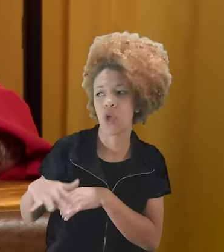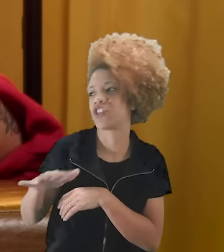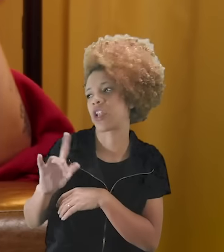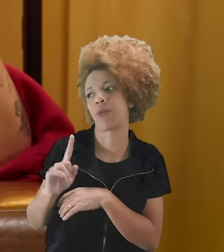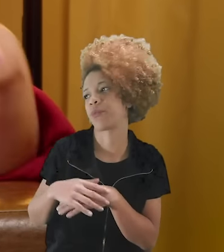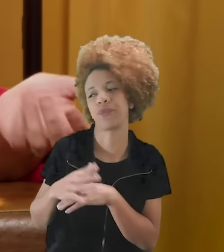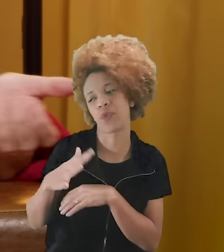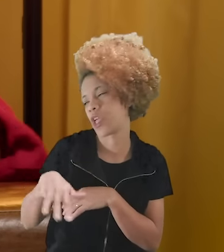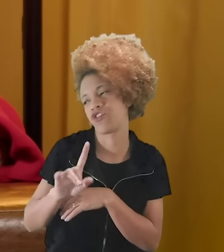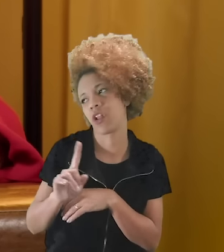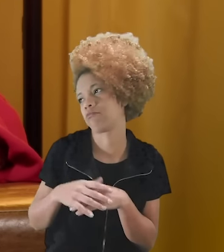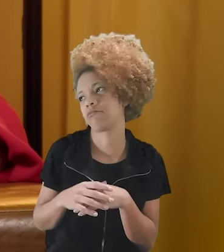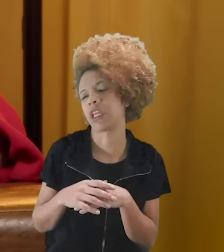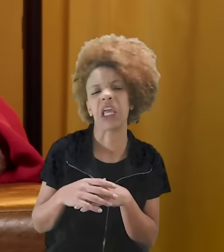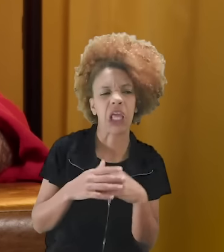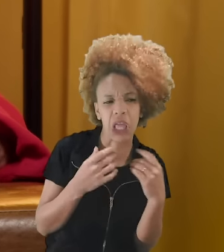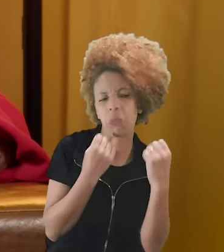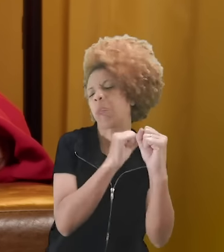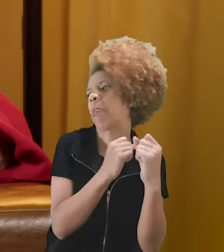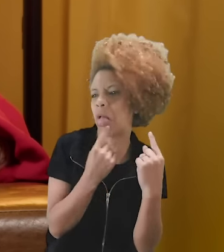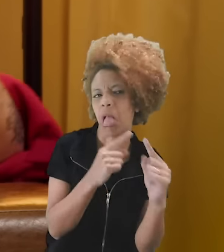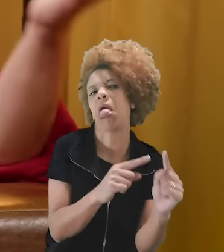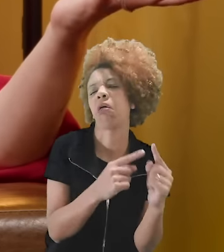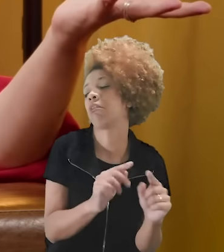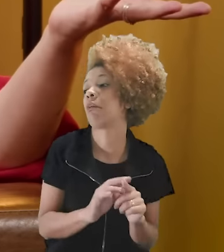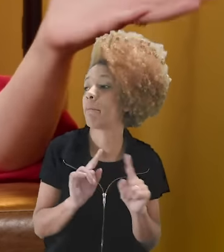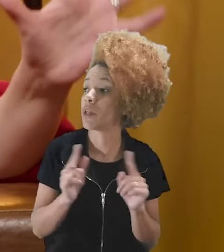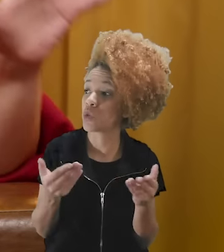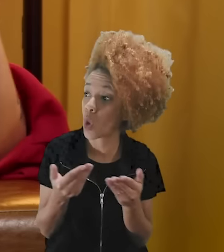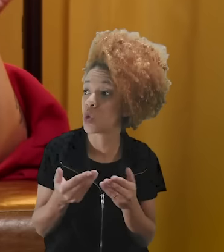essa galera que que que briga que bate de frente com mulher como eu falei para você hoje em dia tá